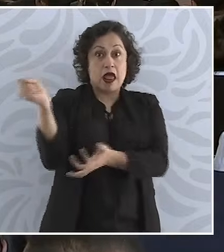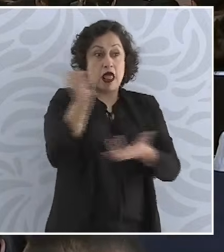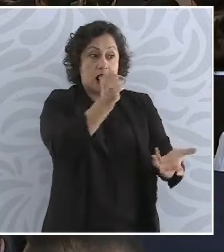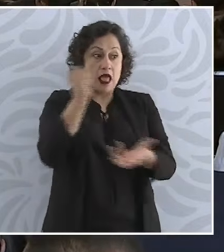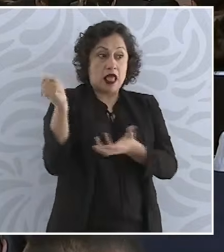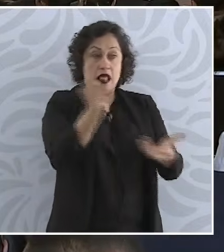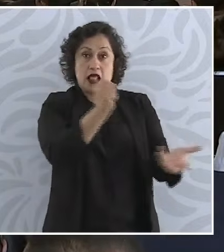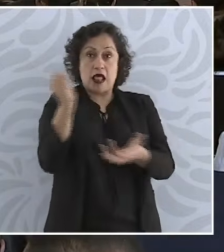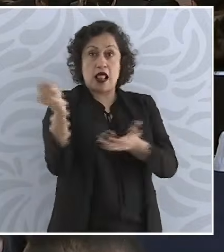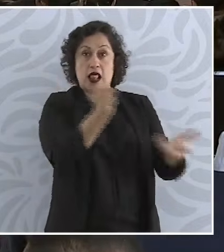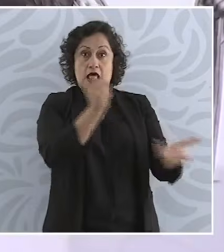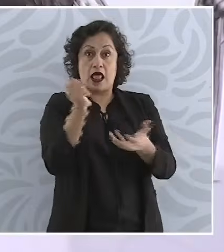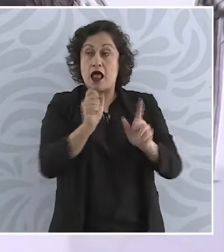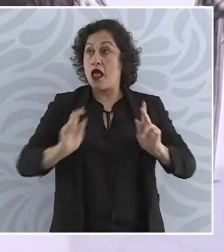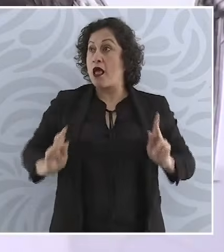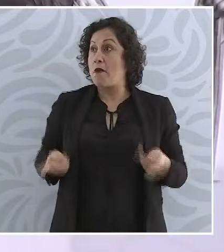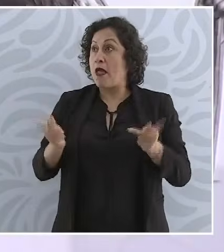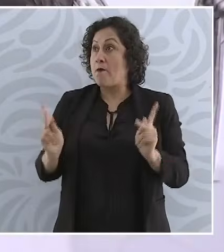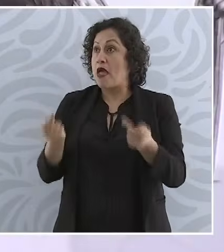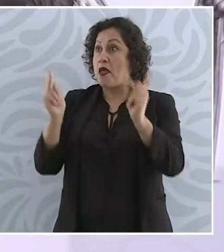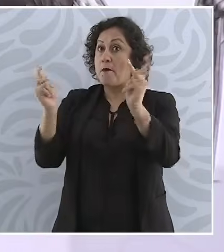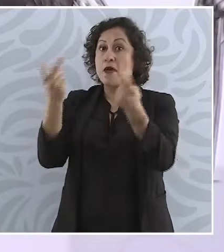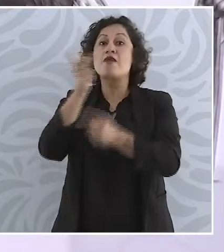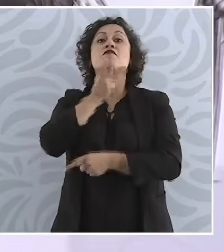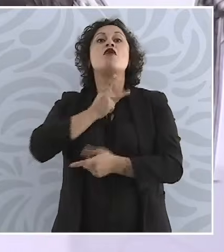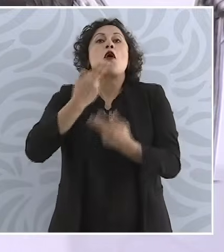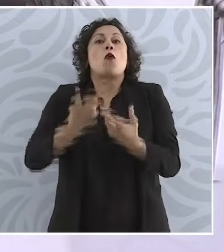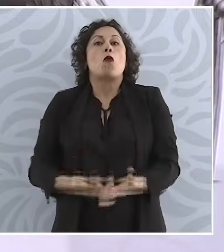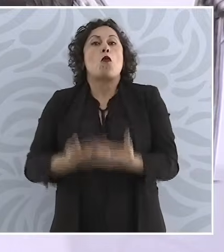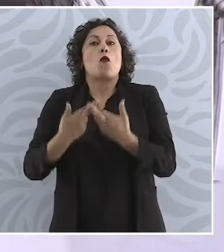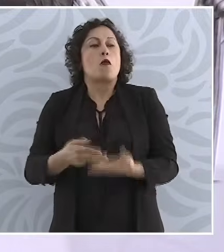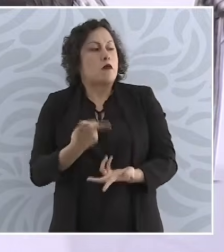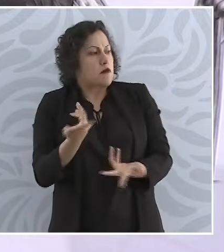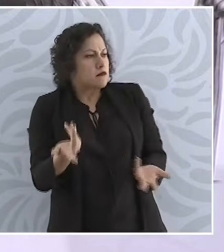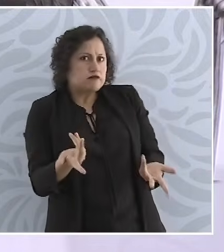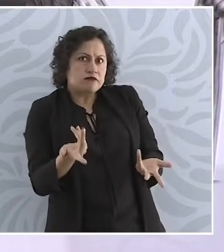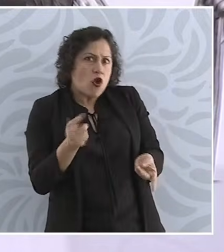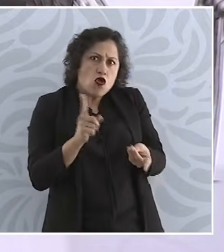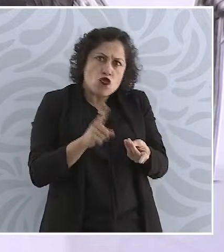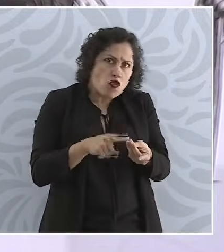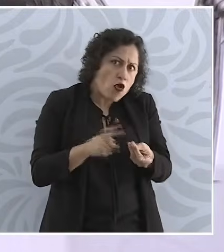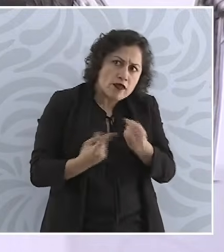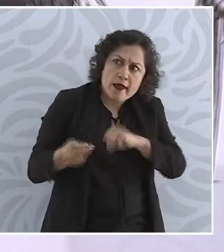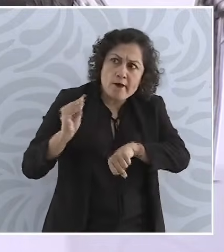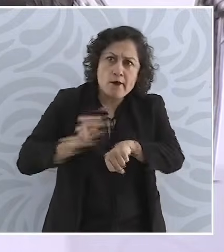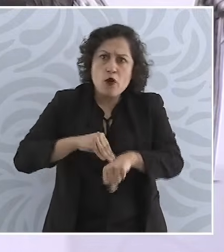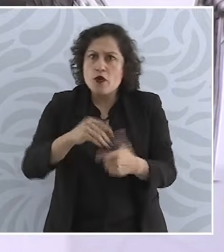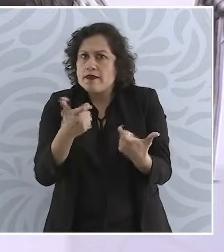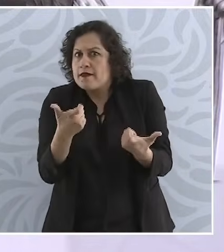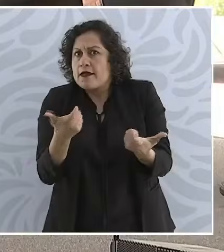esos excedentes petroleros producto además de la sobreexplotación de cantarel no quedaron